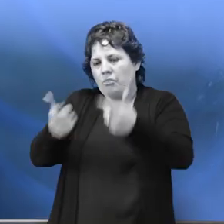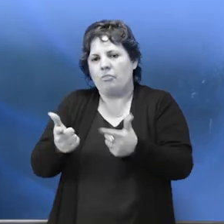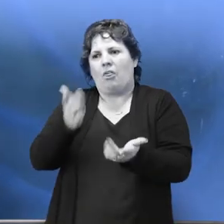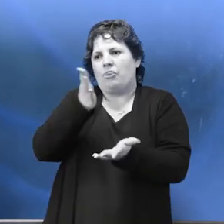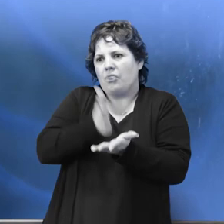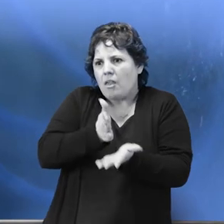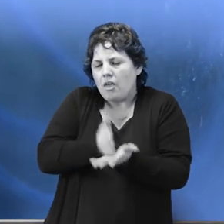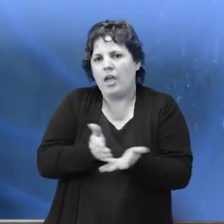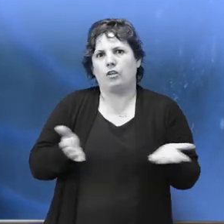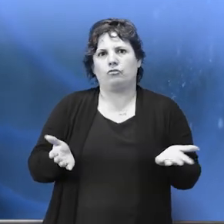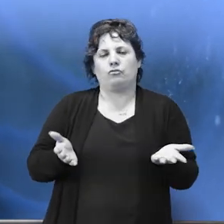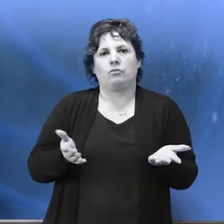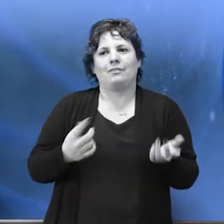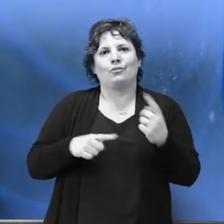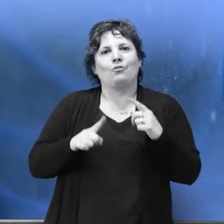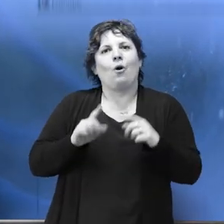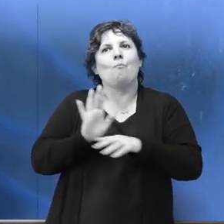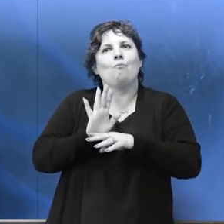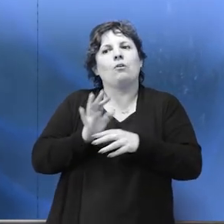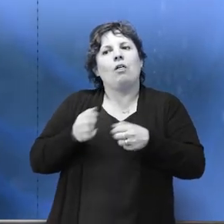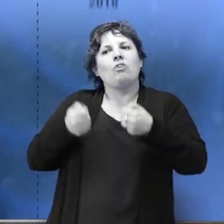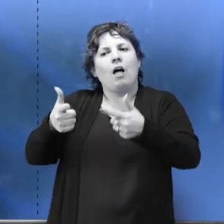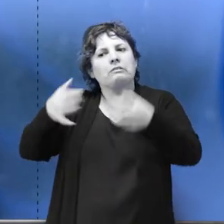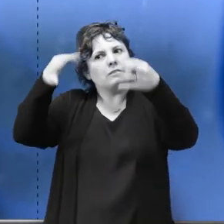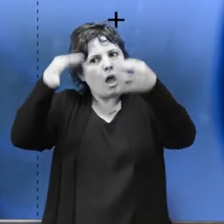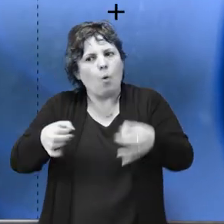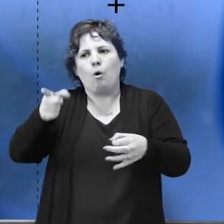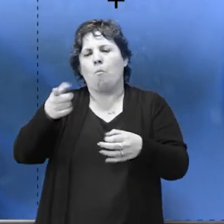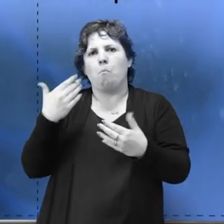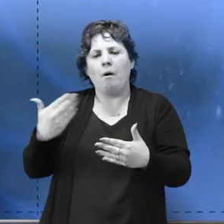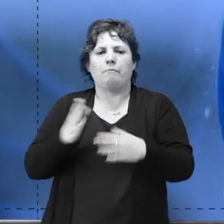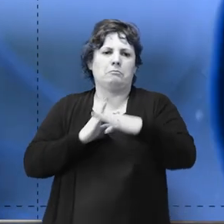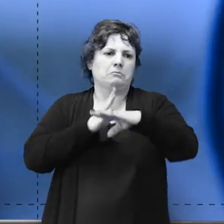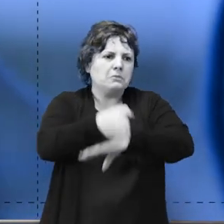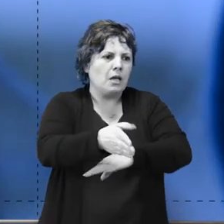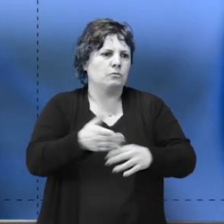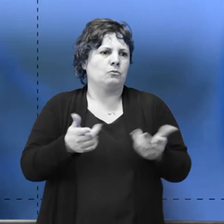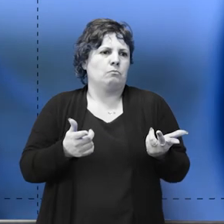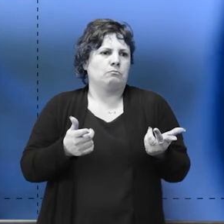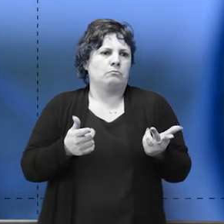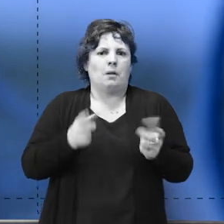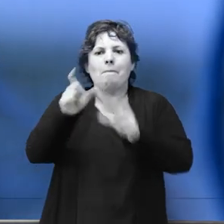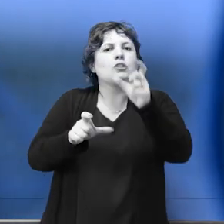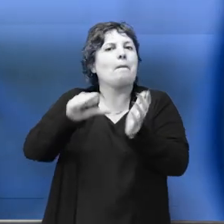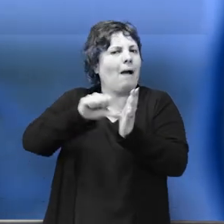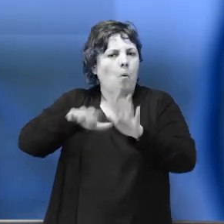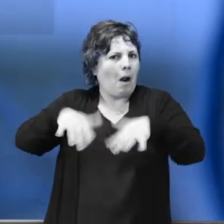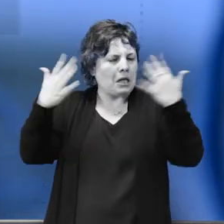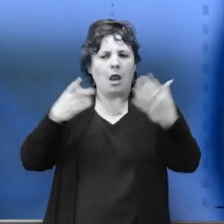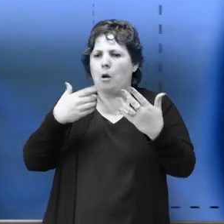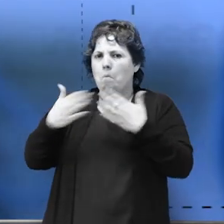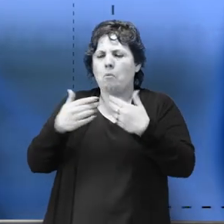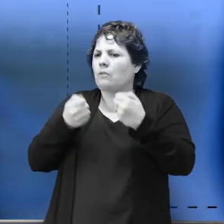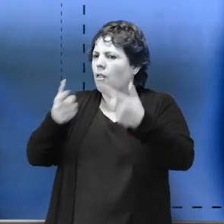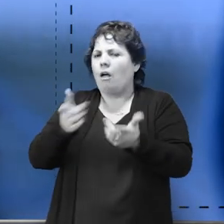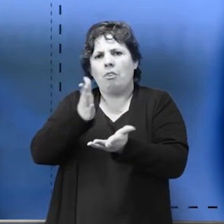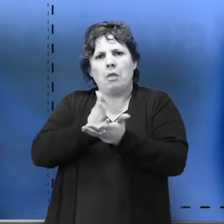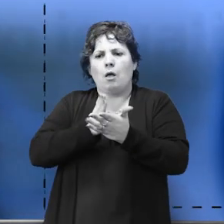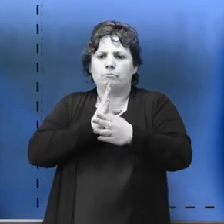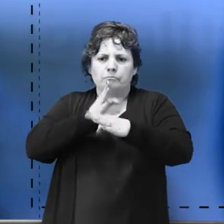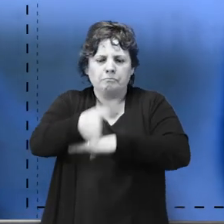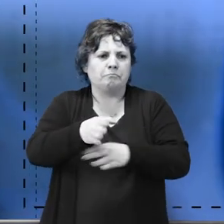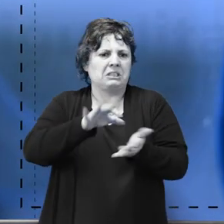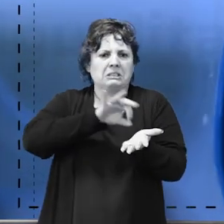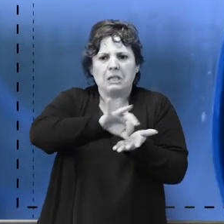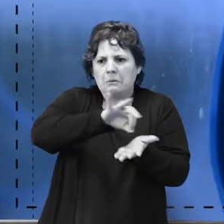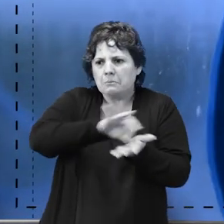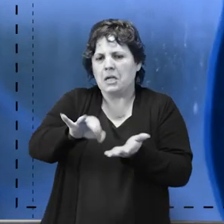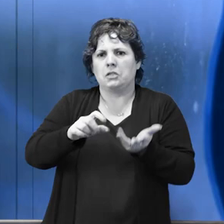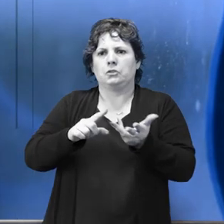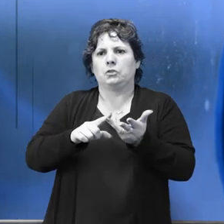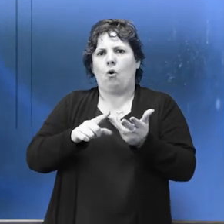garantiza el acceso de los migrantes a todos los servicios y prestaciones públicas